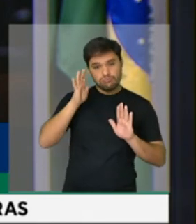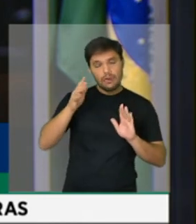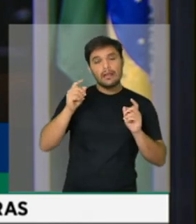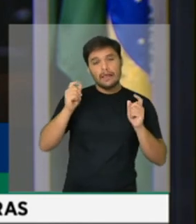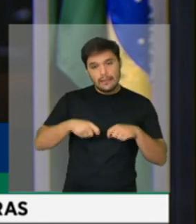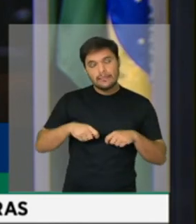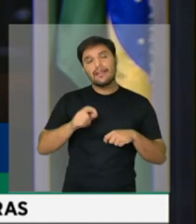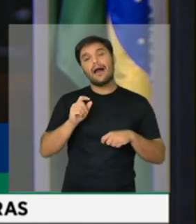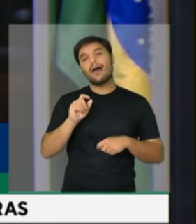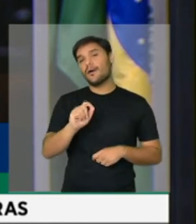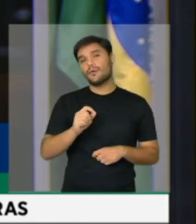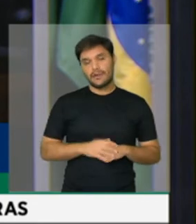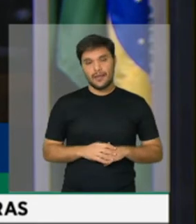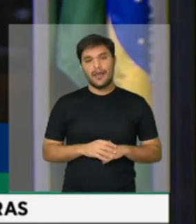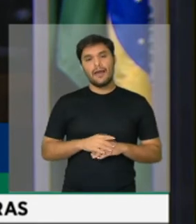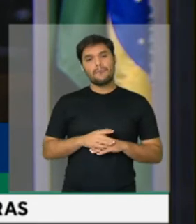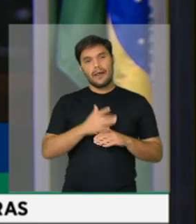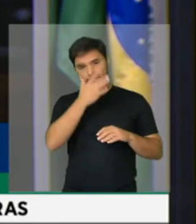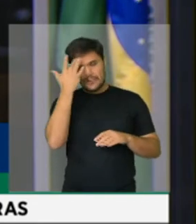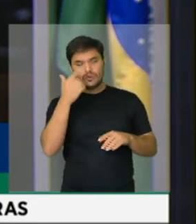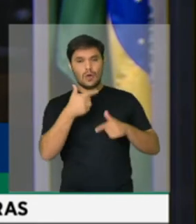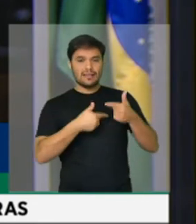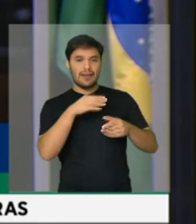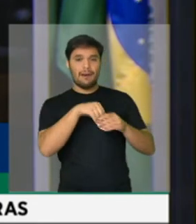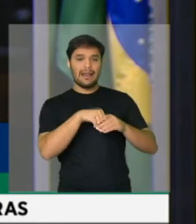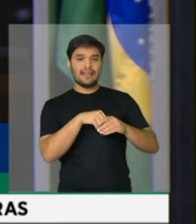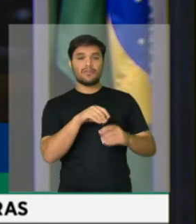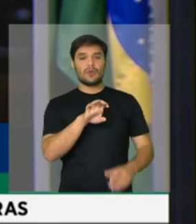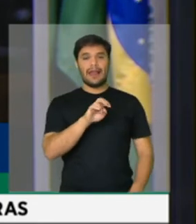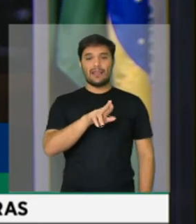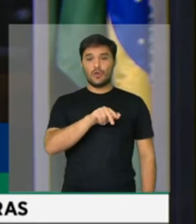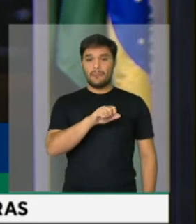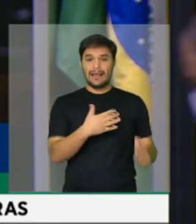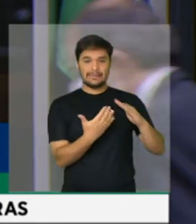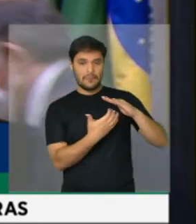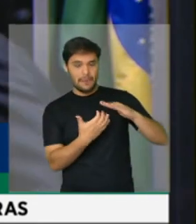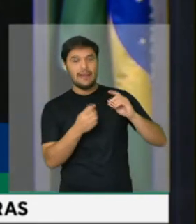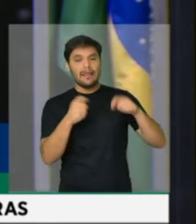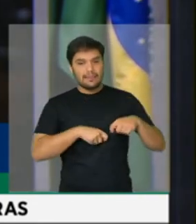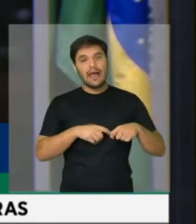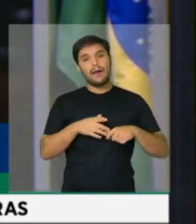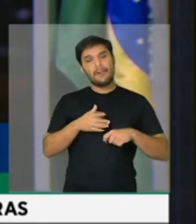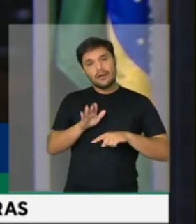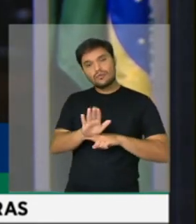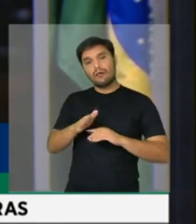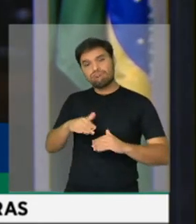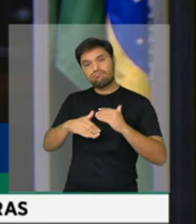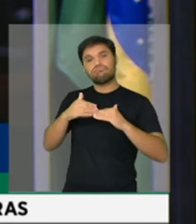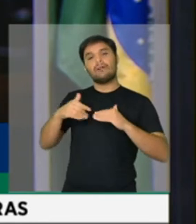DEPUTADO ZÉ RICARDO, 487 DEPUTADO PADRE JOÃO PT DE MINAS GERAIS E 520 DEPUTADO PEDRO UCZAI DO PT DE SANTA CATARINA. ACREDITAMOS QUE COM